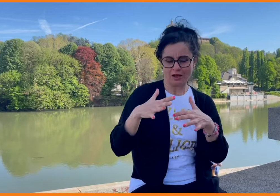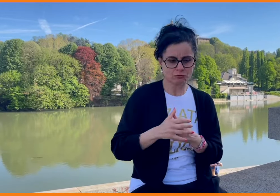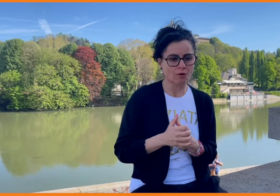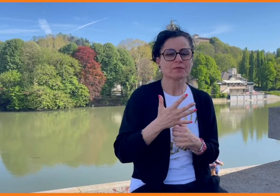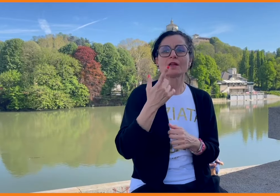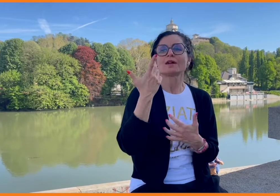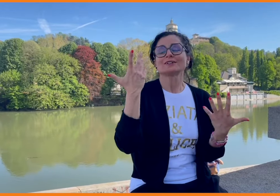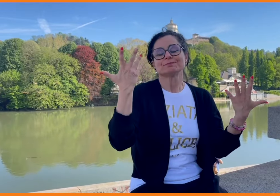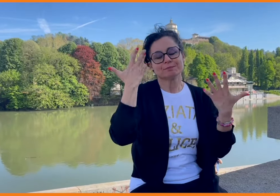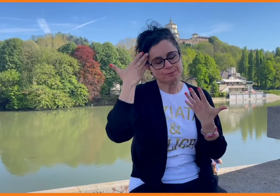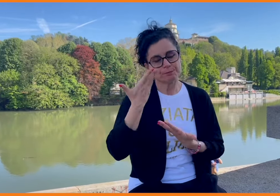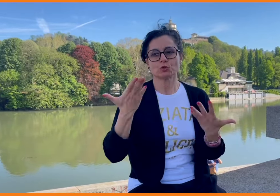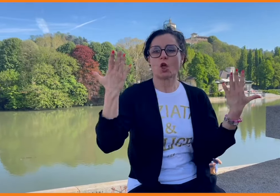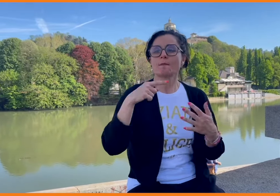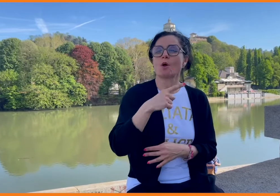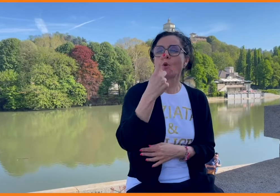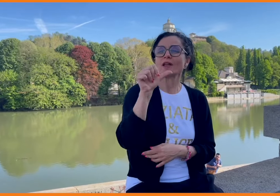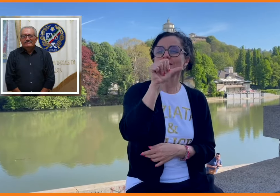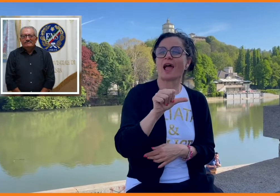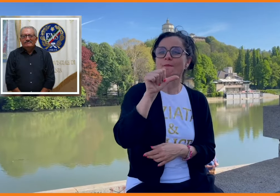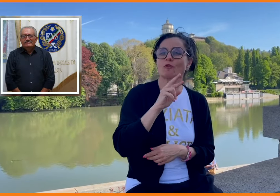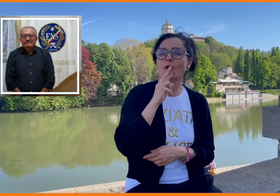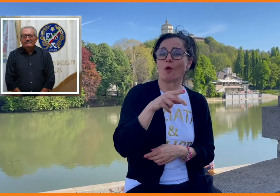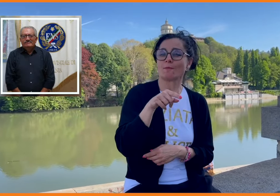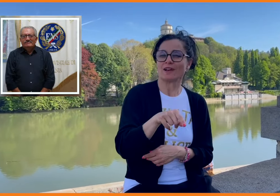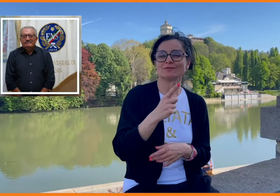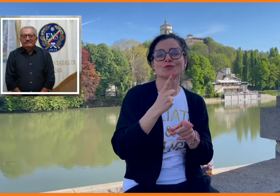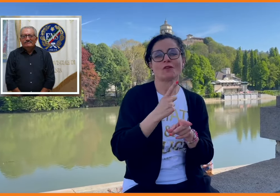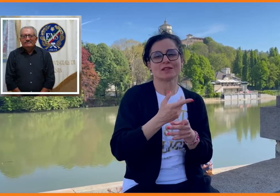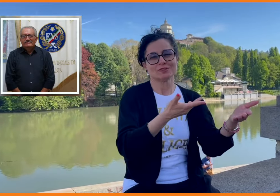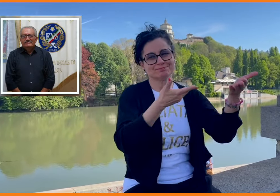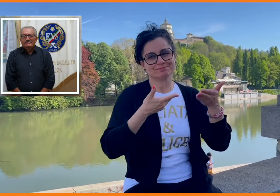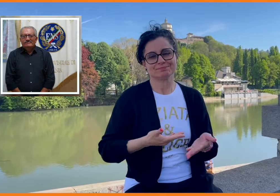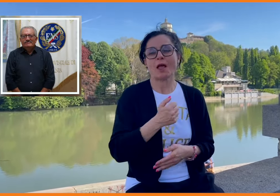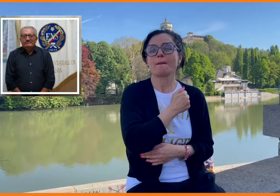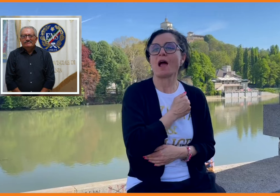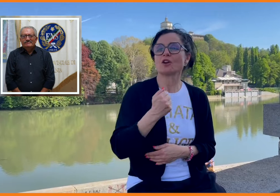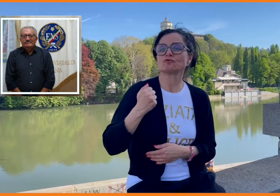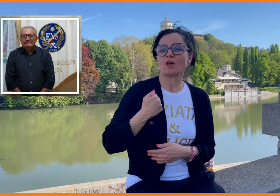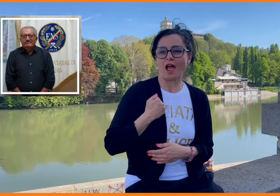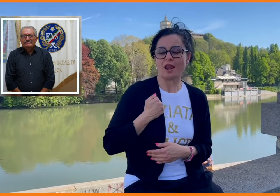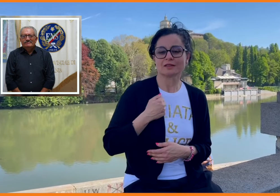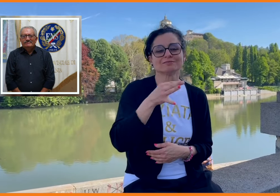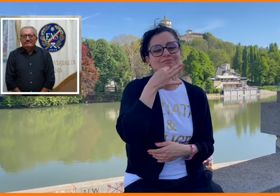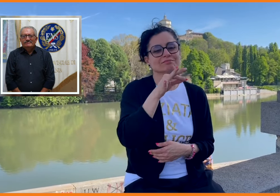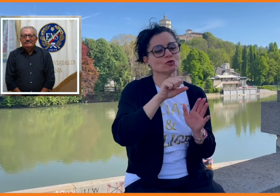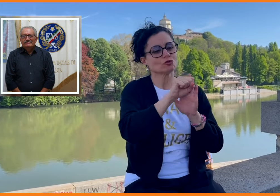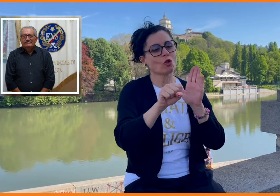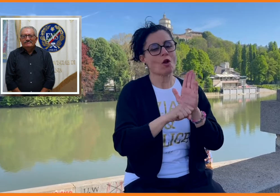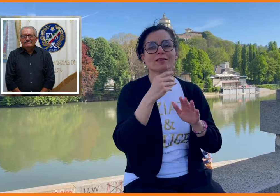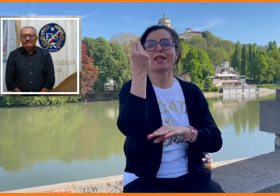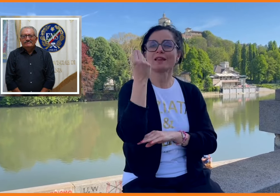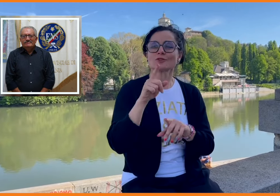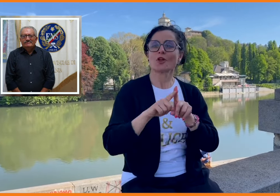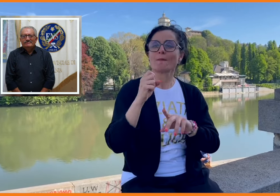Per il sabato pomeriggio era stata prevista anche la presenza del Cav. Sebastiano Manciagli, profondo conoscitore della storia dell’ENS,